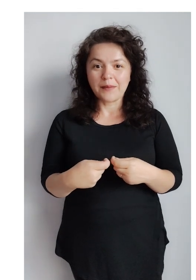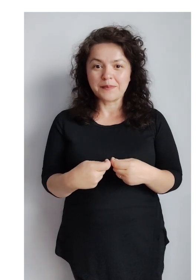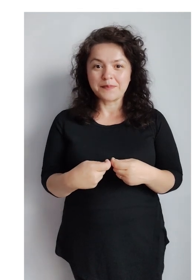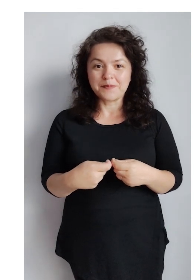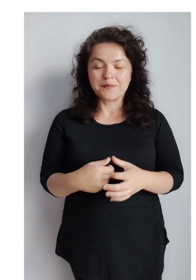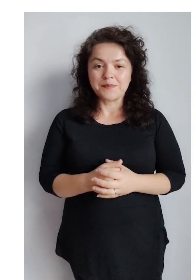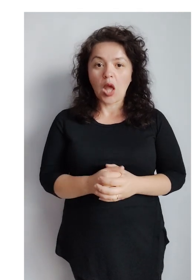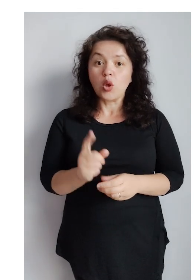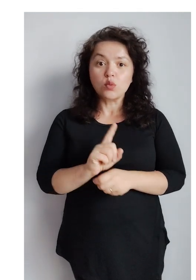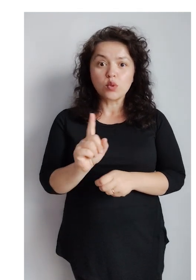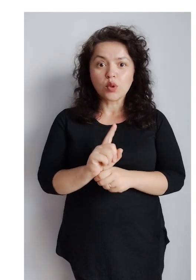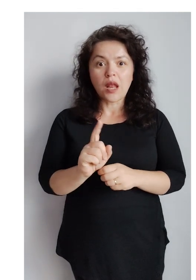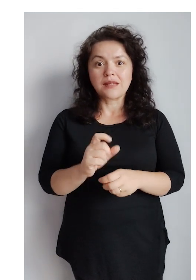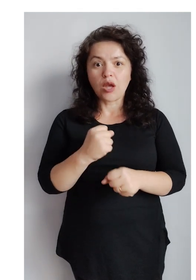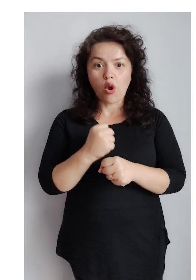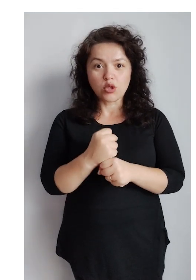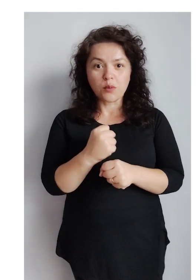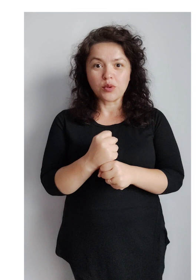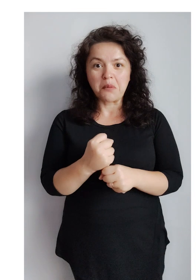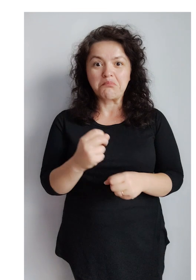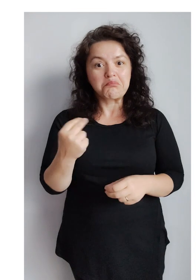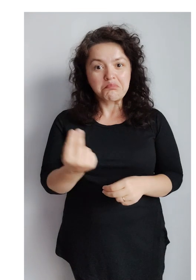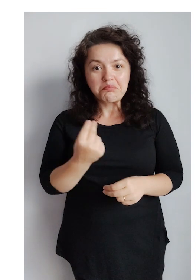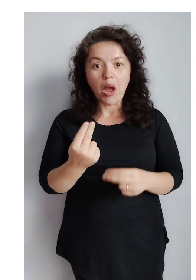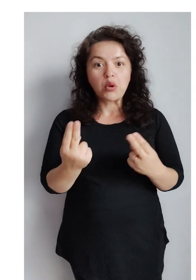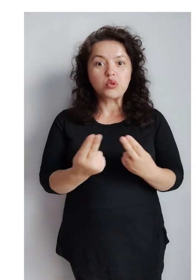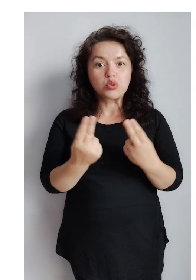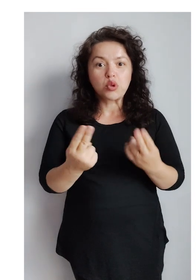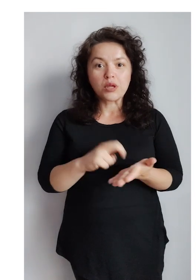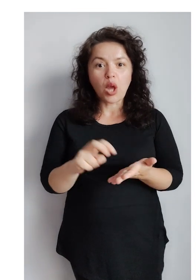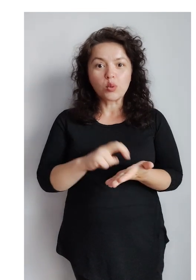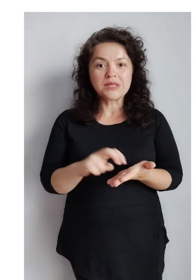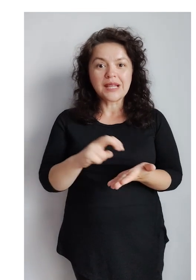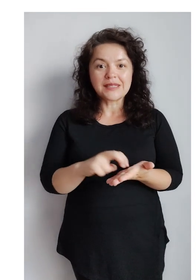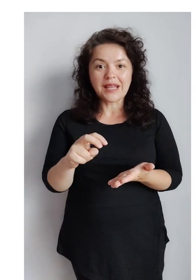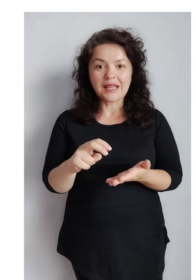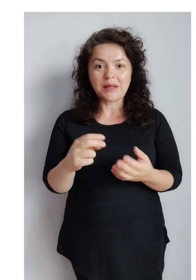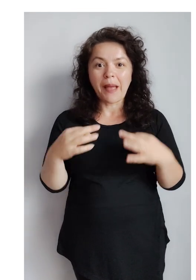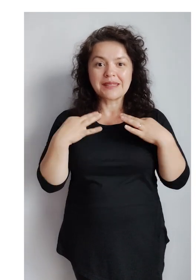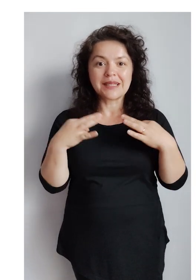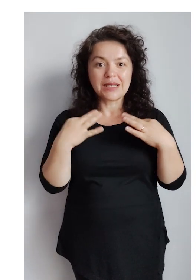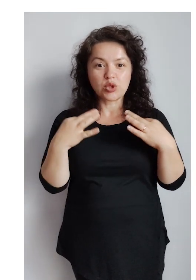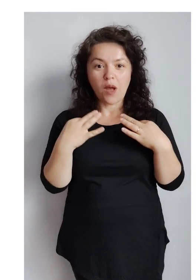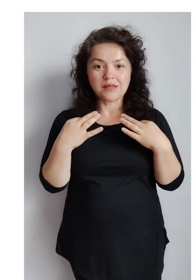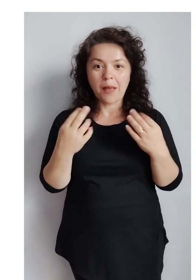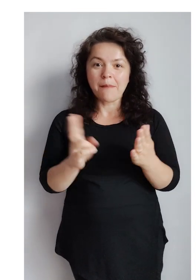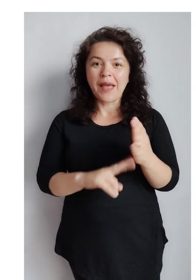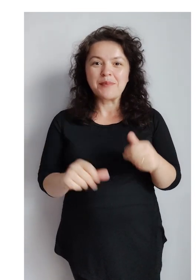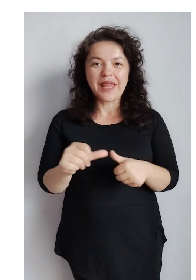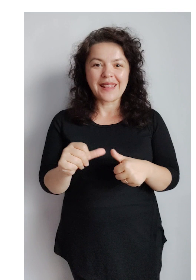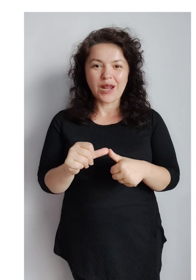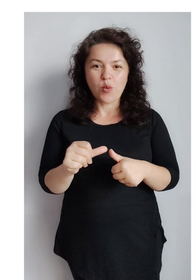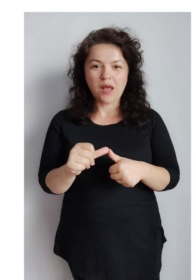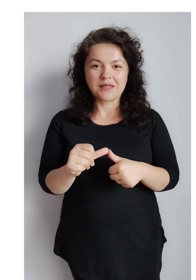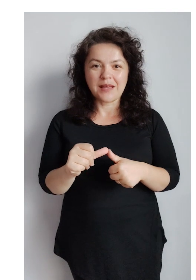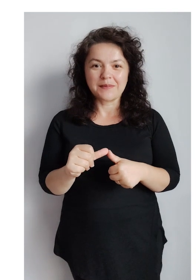Lucrurile sunt concepute pentru a fi mai ușor de utilizat, mai sănătoase și mai prietenoase.